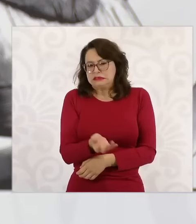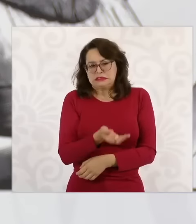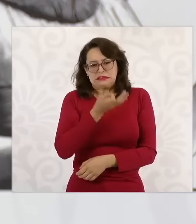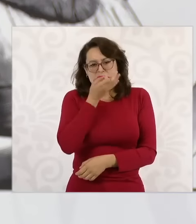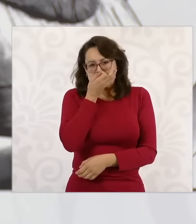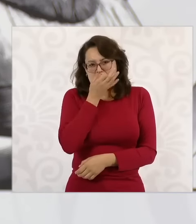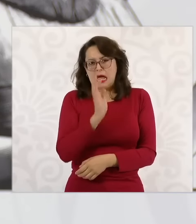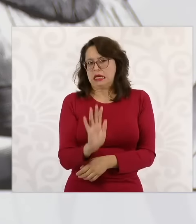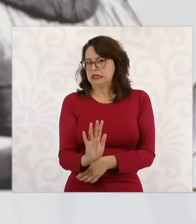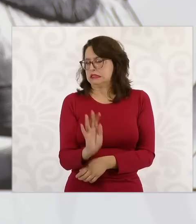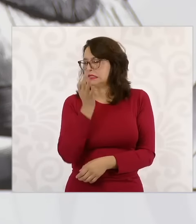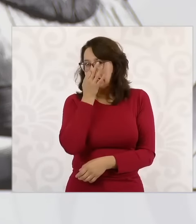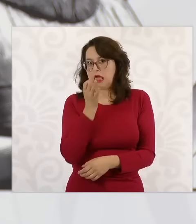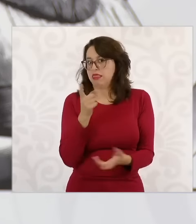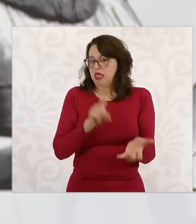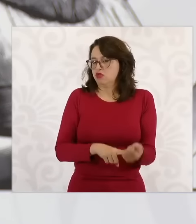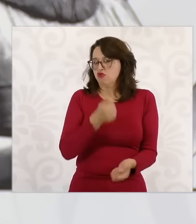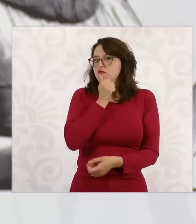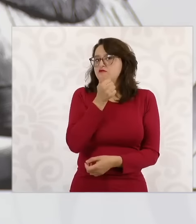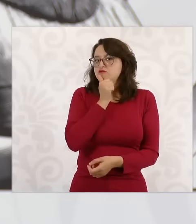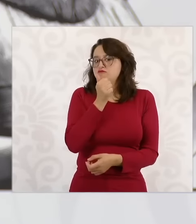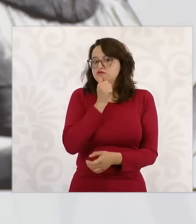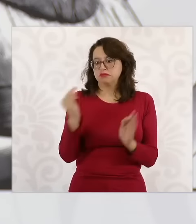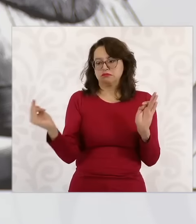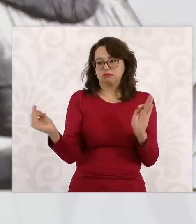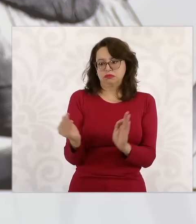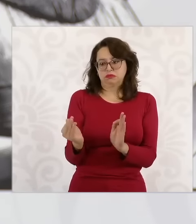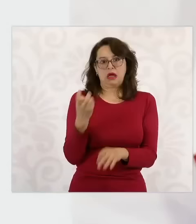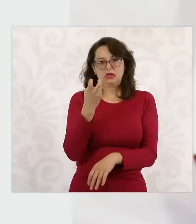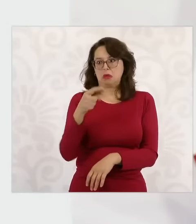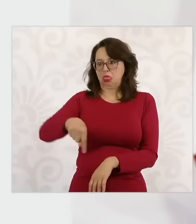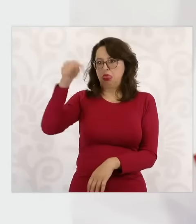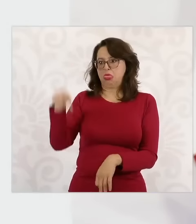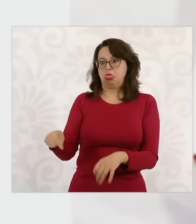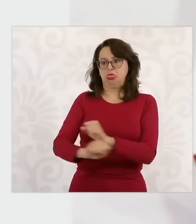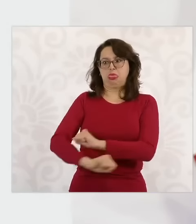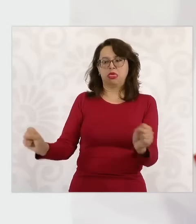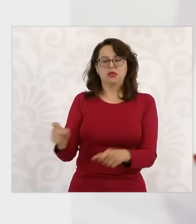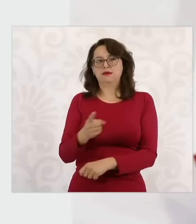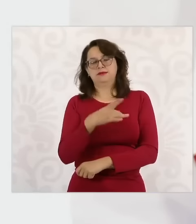internacionales. Nosotros no estamos de acuerdo con estas intervenciones y tenemos un modelo,